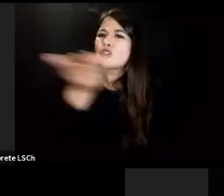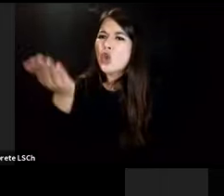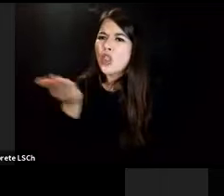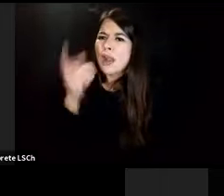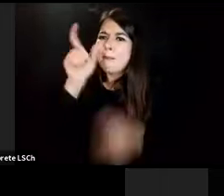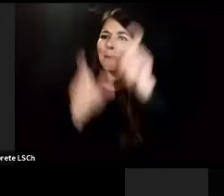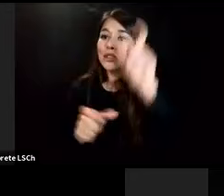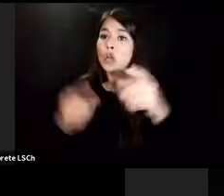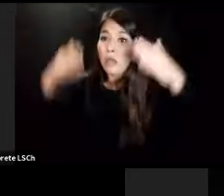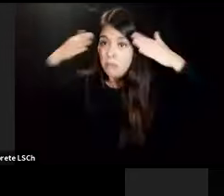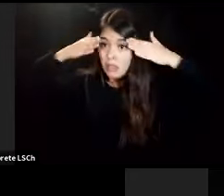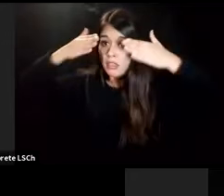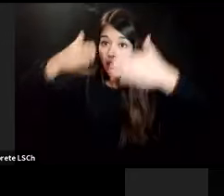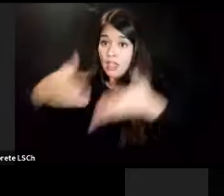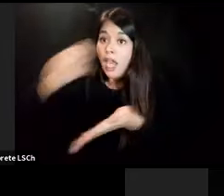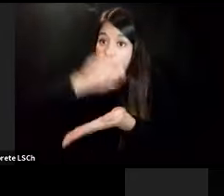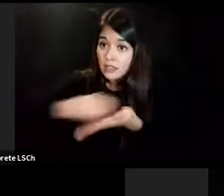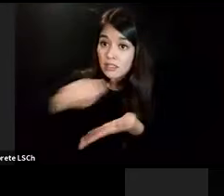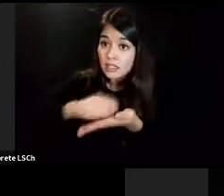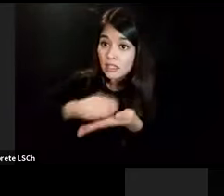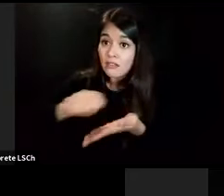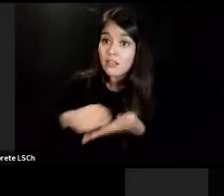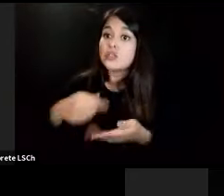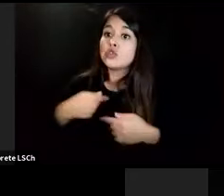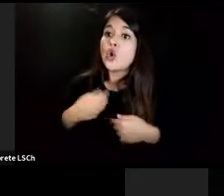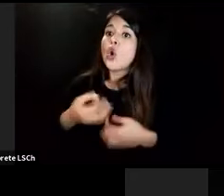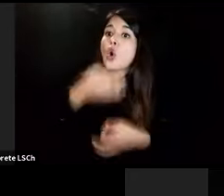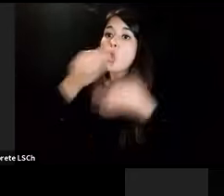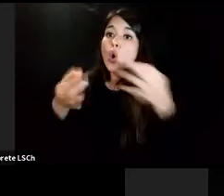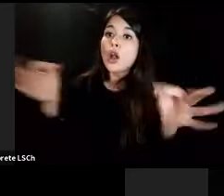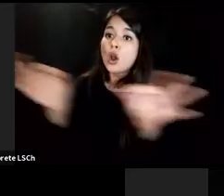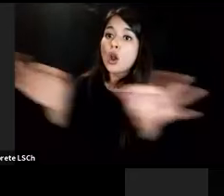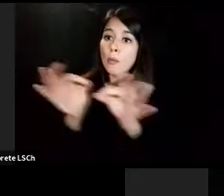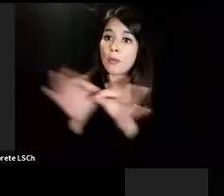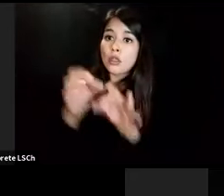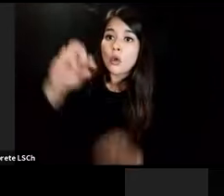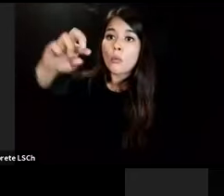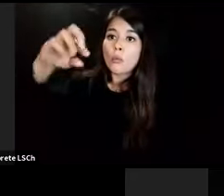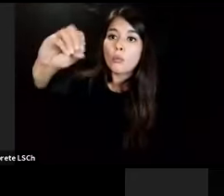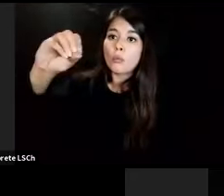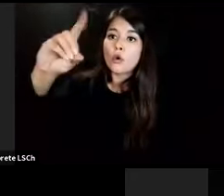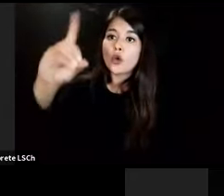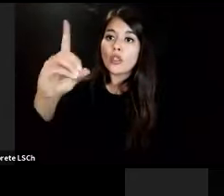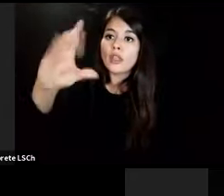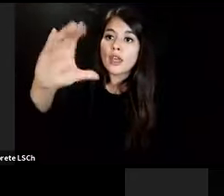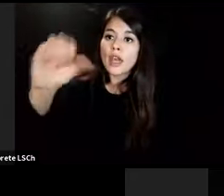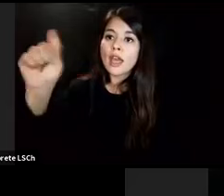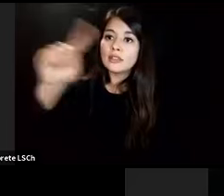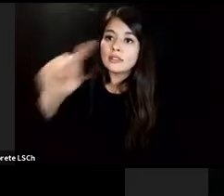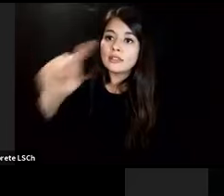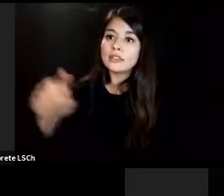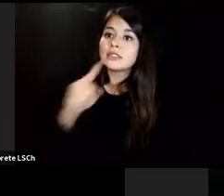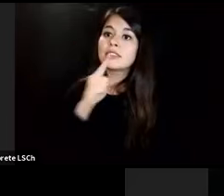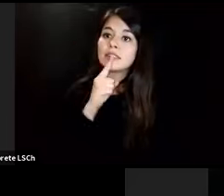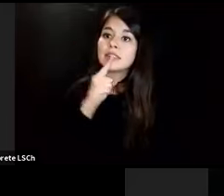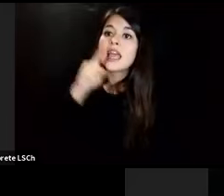nuevo que termina en UK- donde pueden encontrar entrevistas a personas que desarrollan audiolibros y también